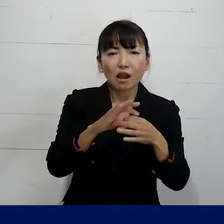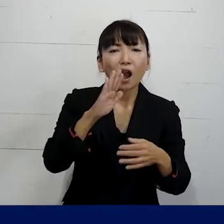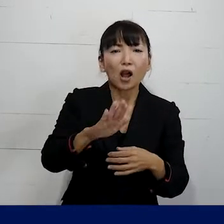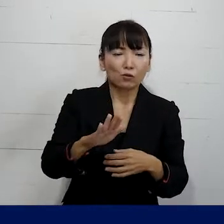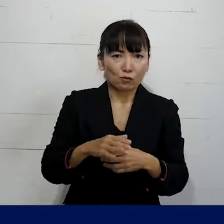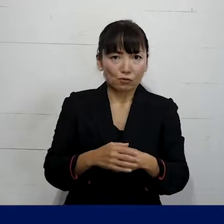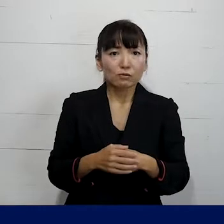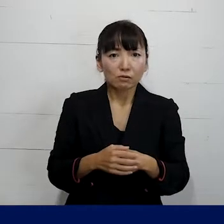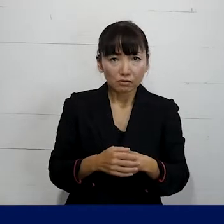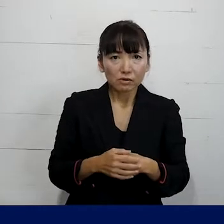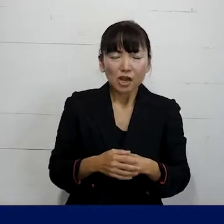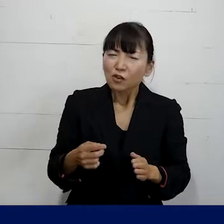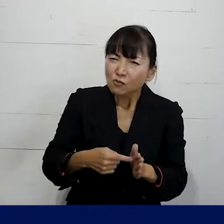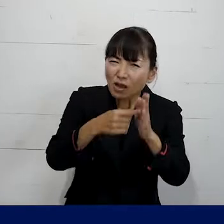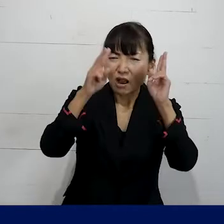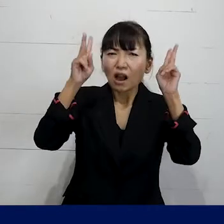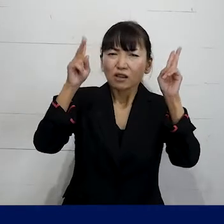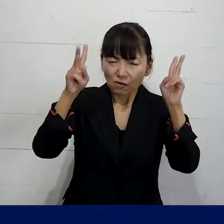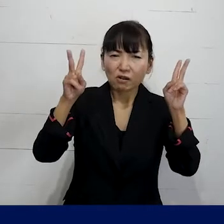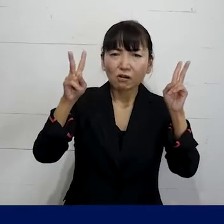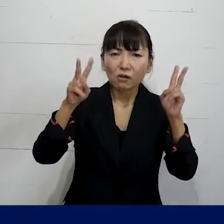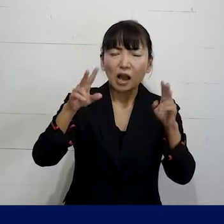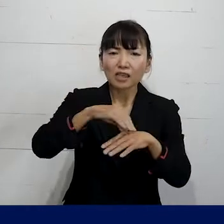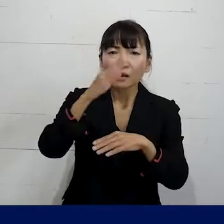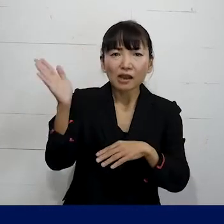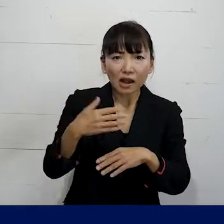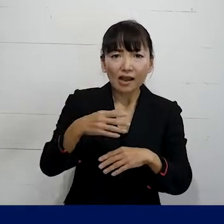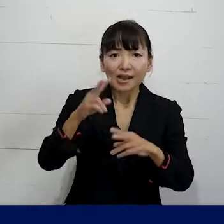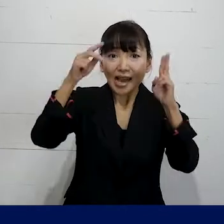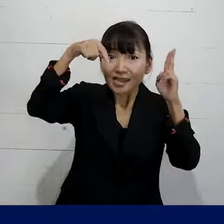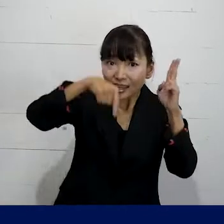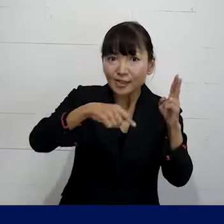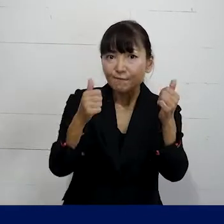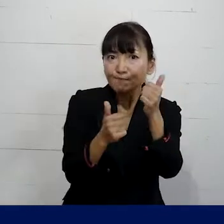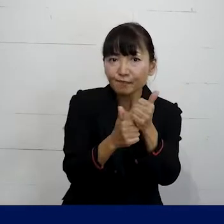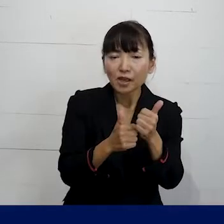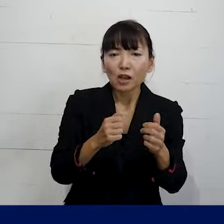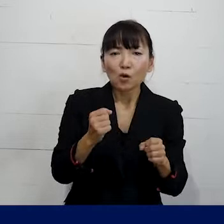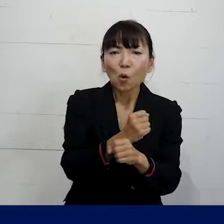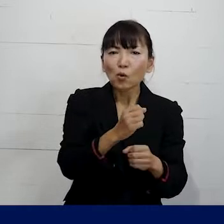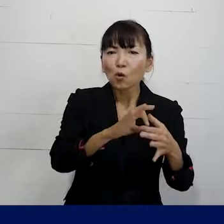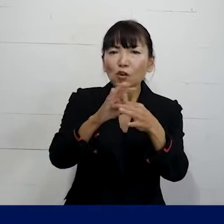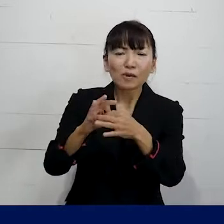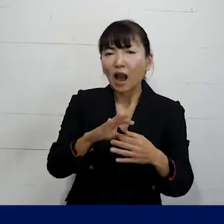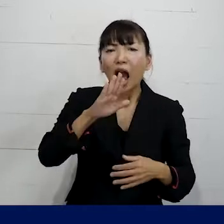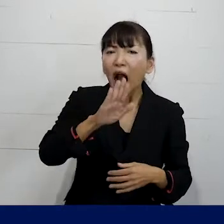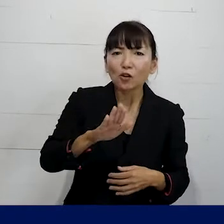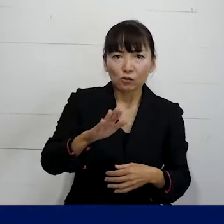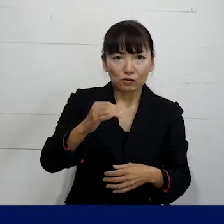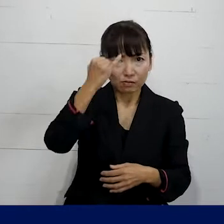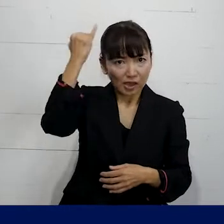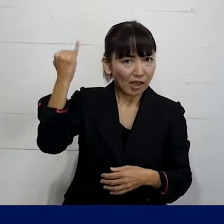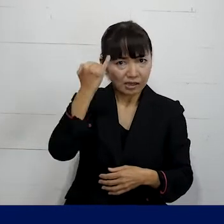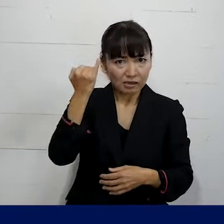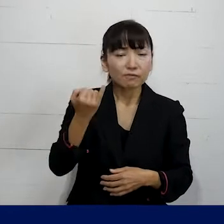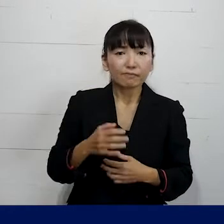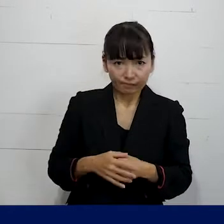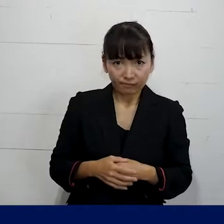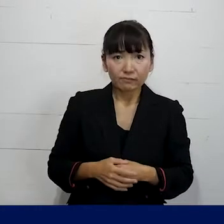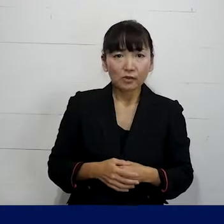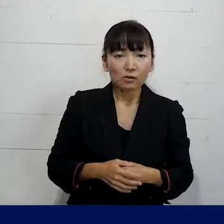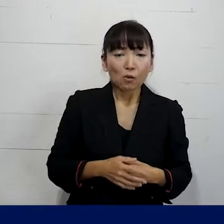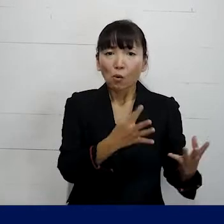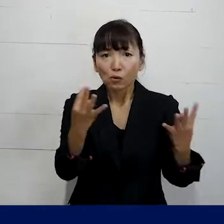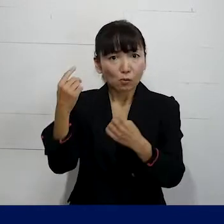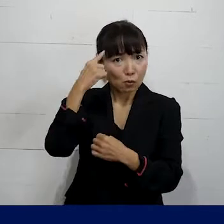大きい会社には最初から会社の中にあるものだ というふうに思われる方が多いかもしれません